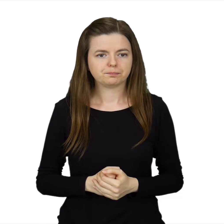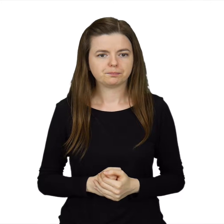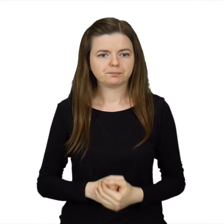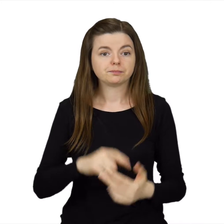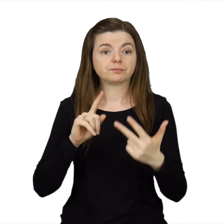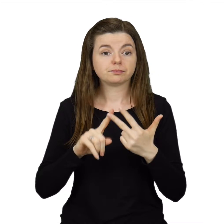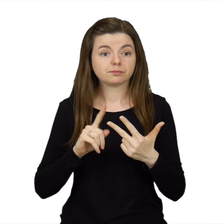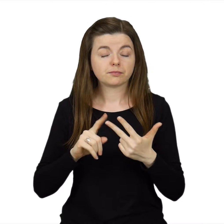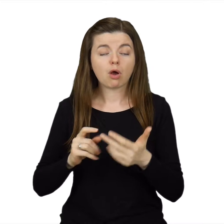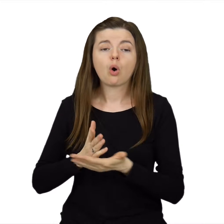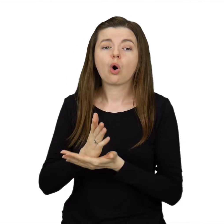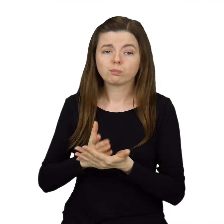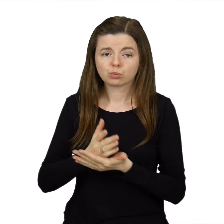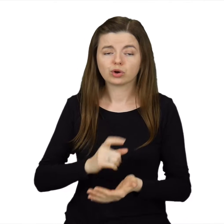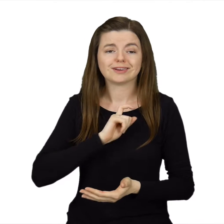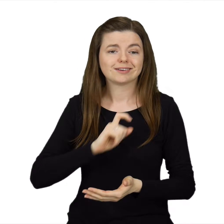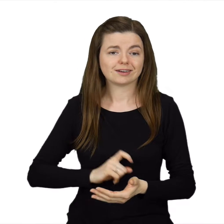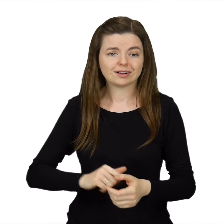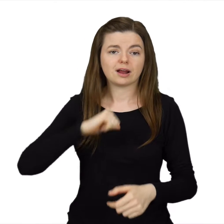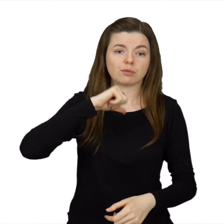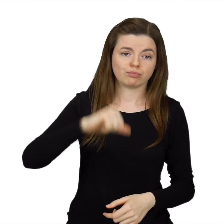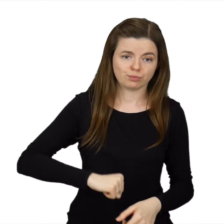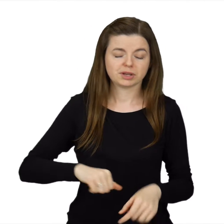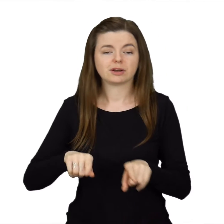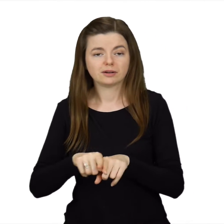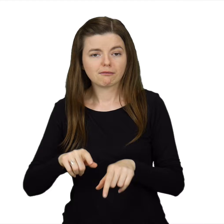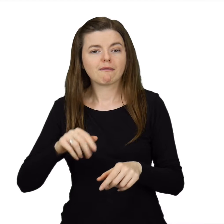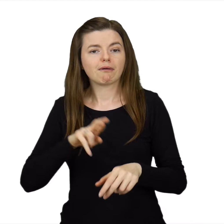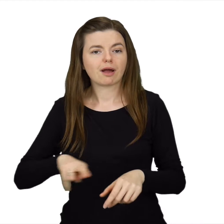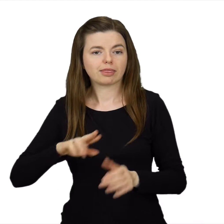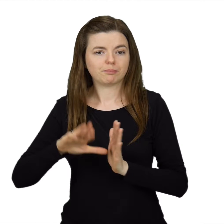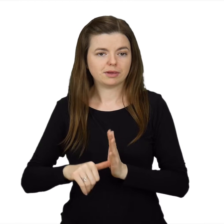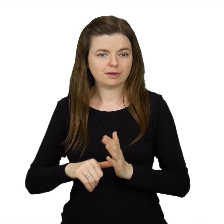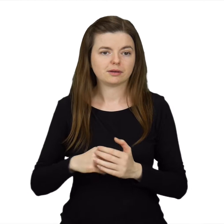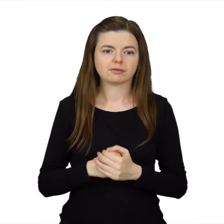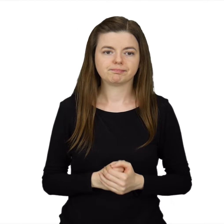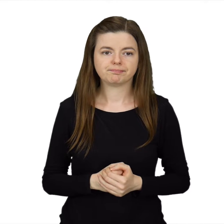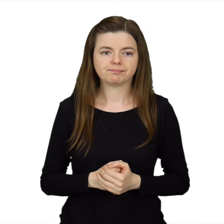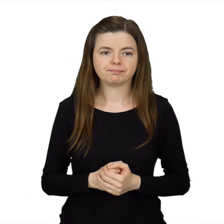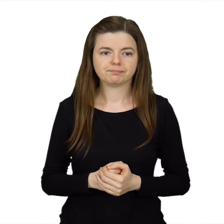obsługa Sekretariatu Burmistrza i Rady Miejskiej,